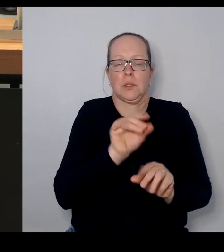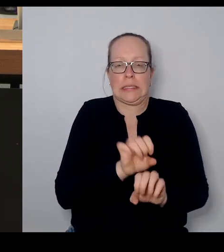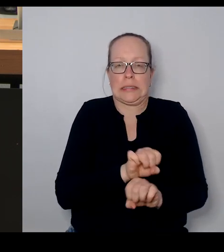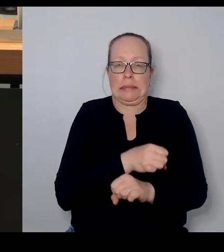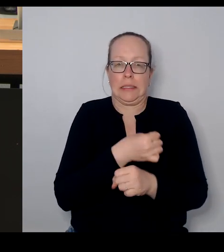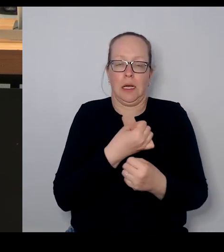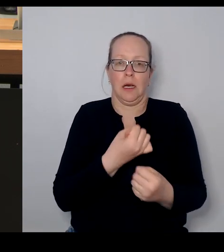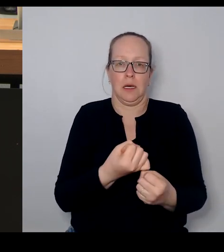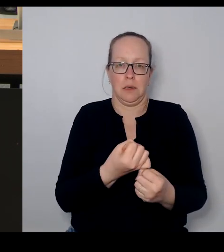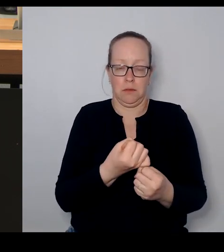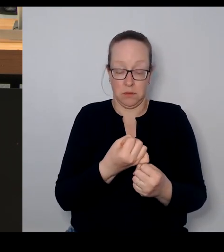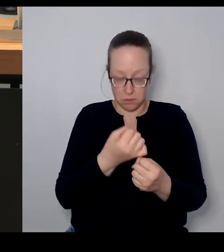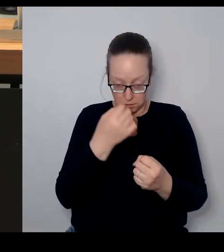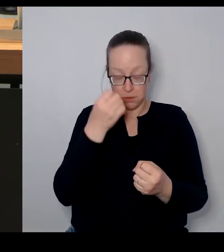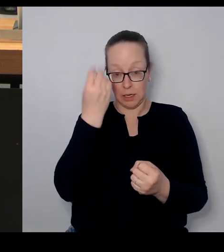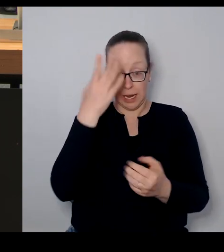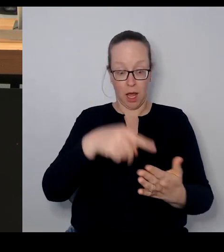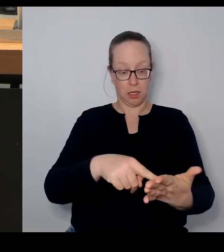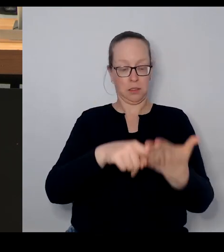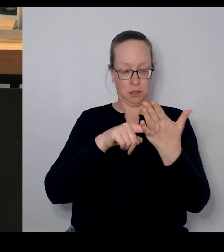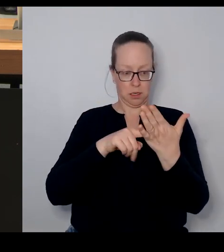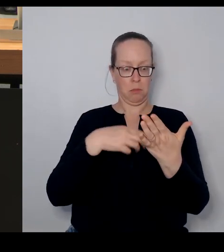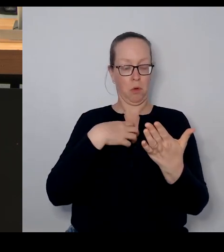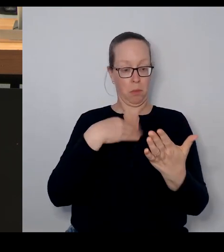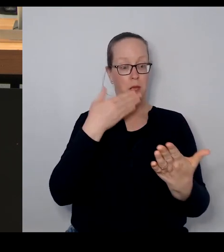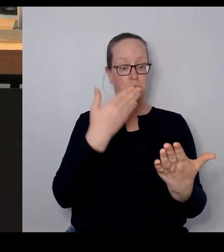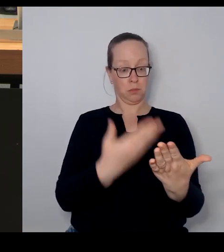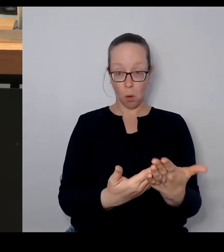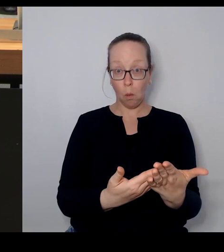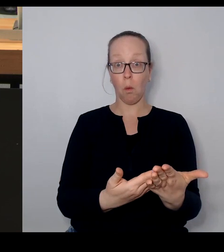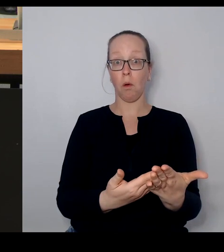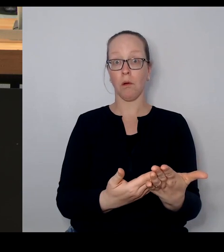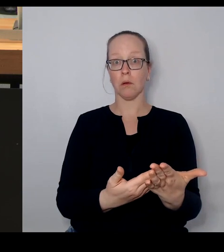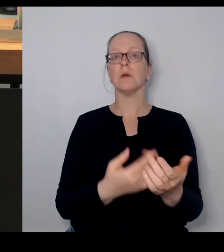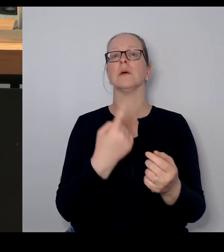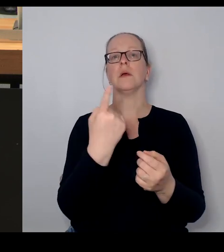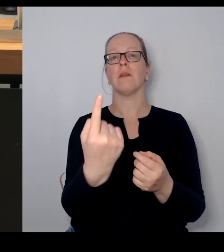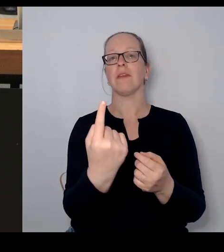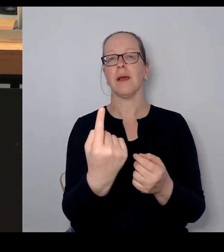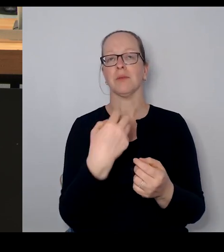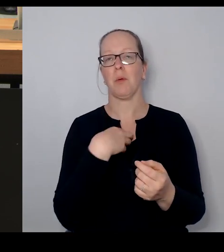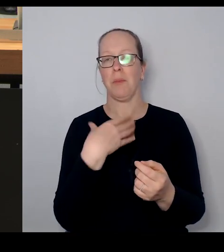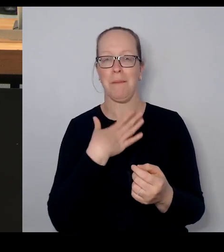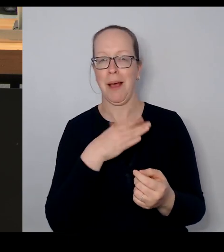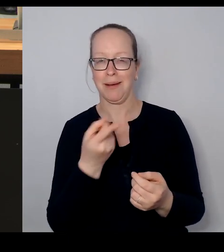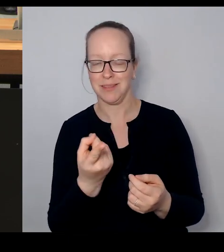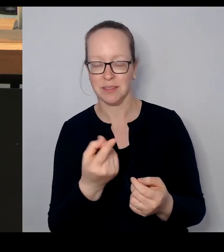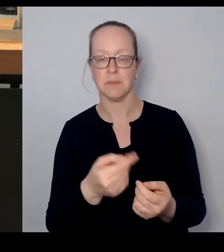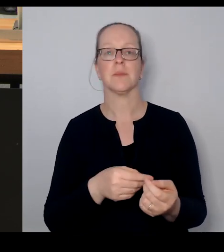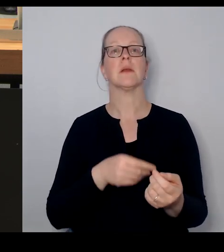Sie aber nicht mögen ein offenkundig vorhandenes Problem gelöst oder zu teilen gelöst. Aber es wird ganz